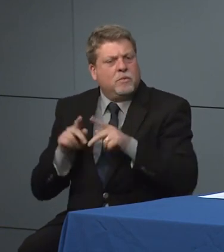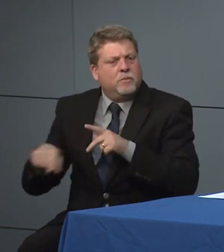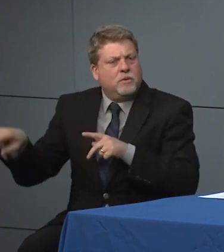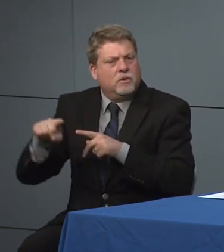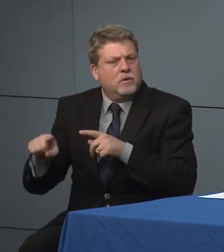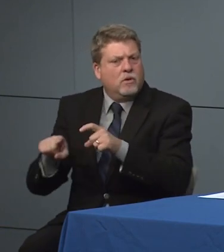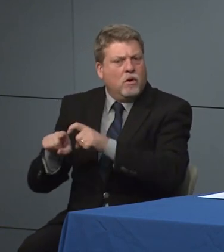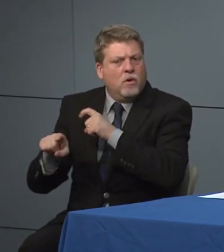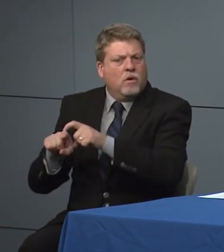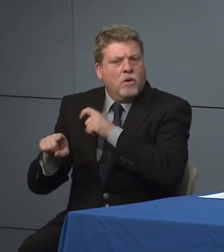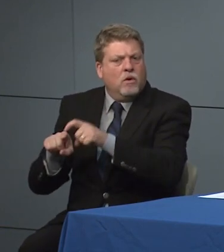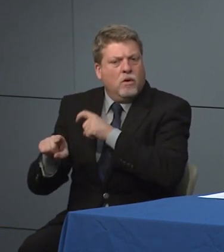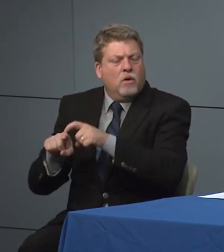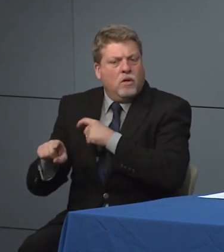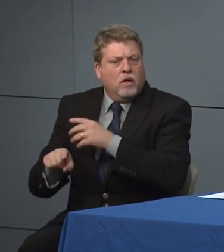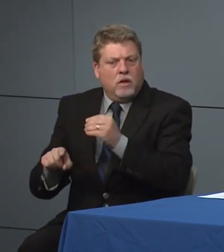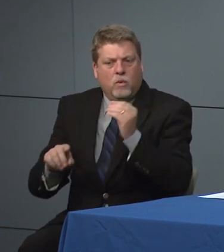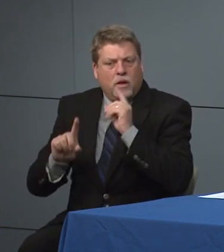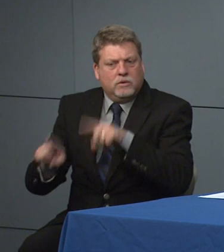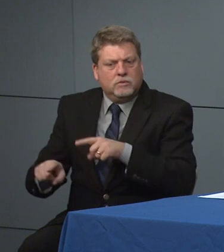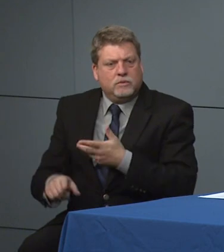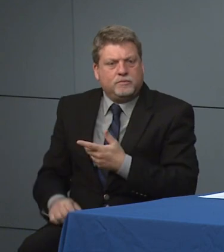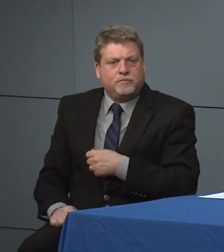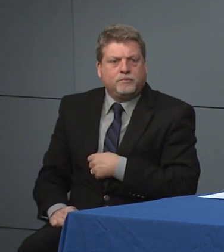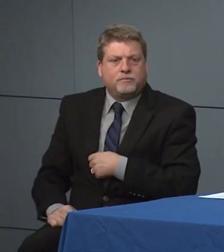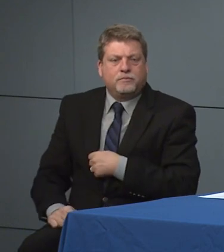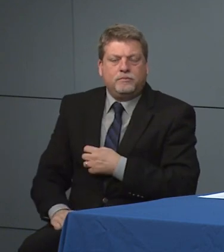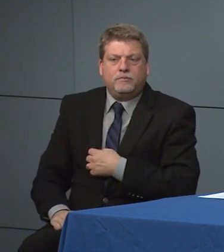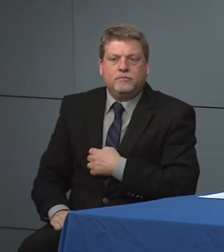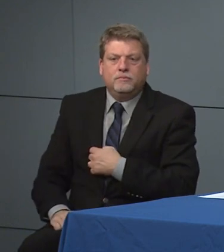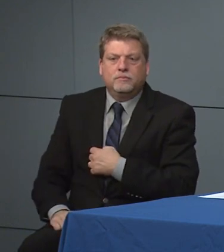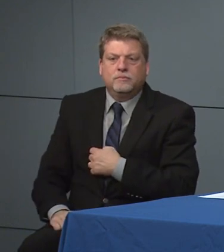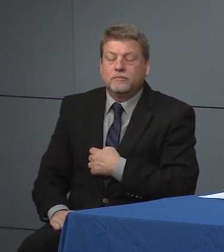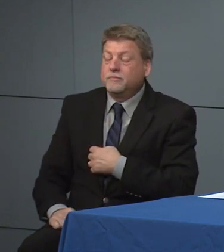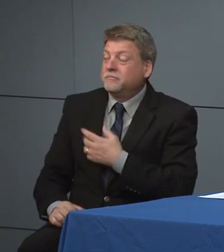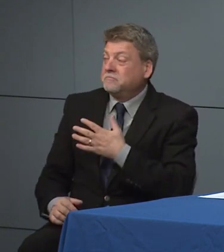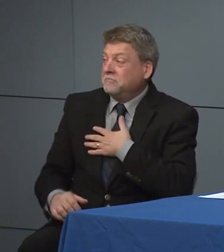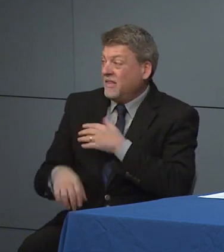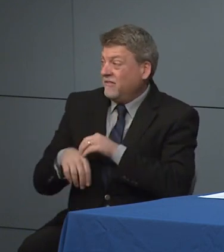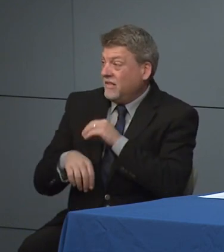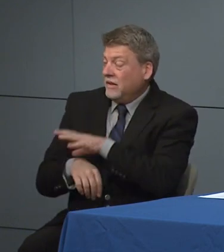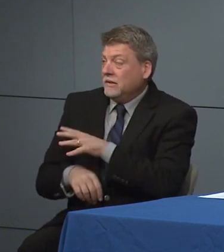sería su recomendación, estas personas que están esperando recibir una respuesta.